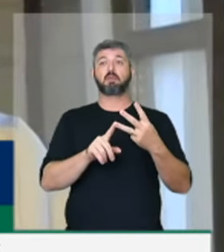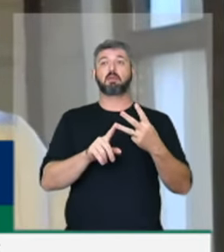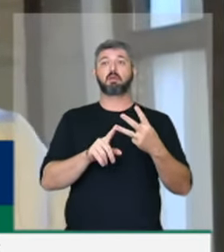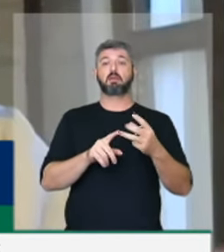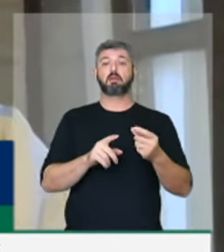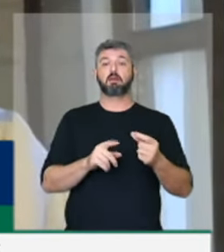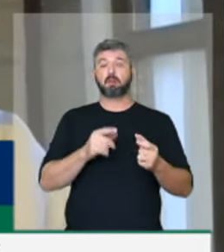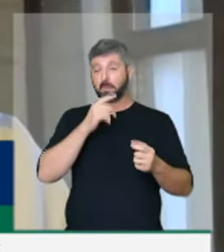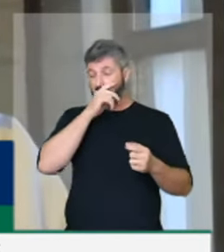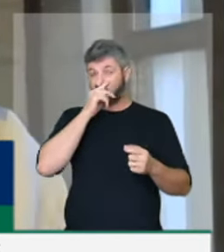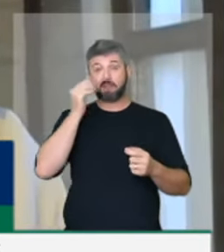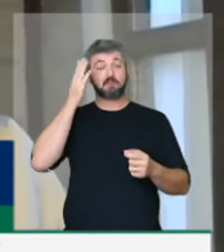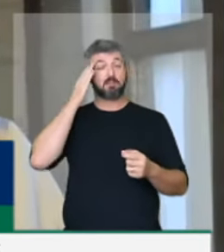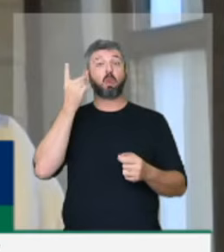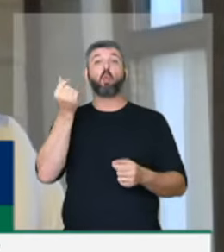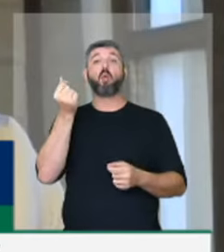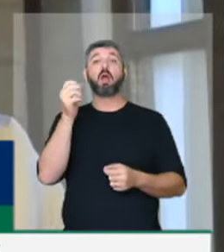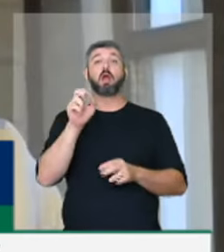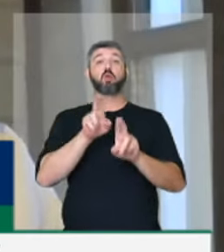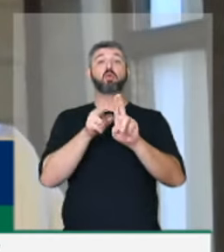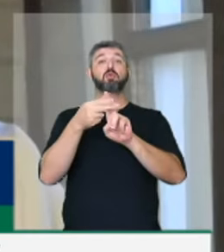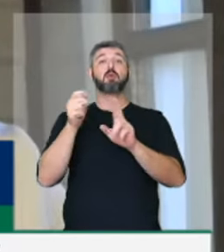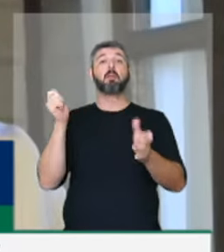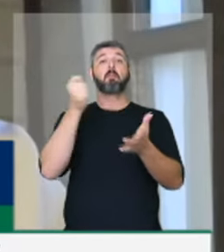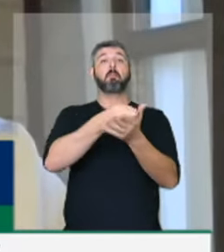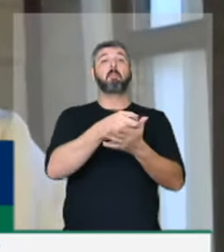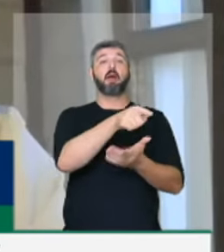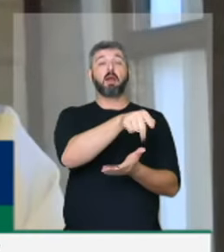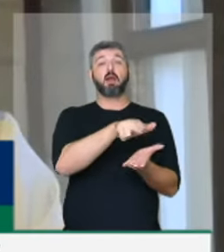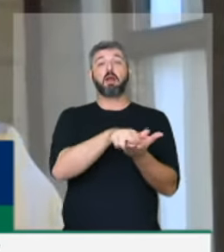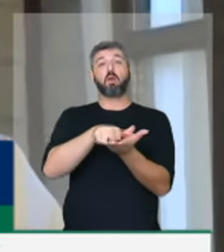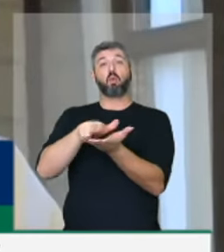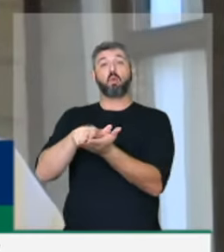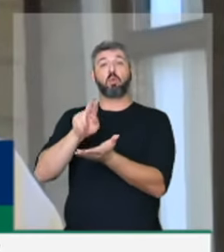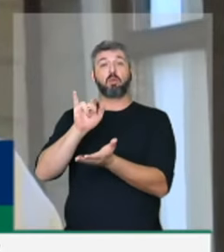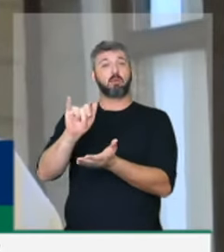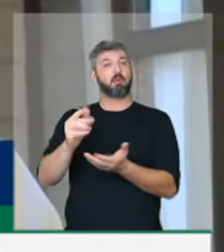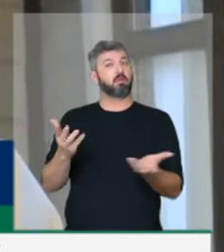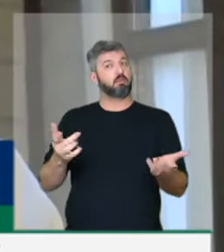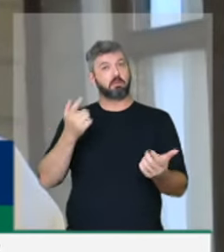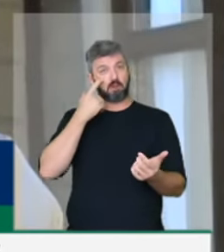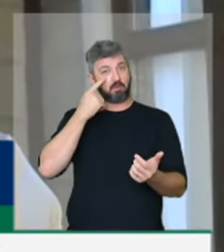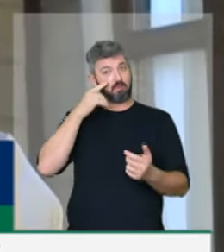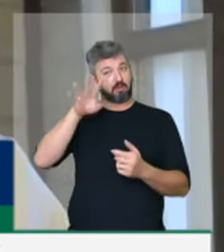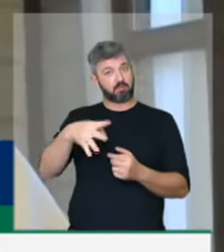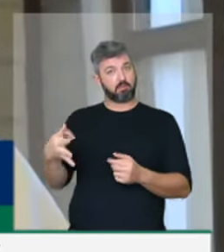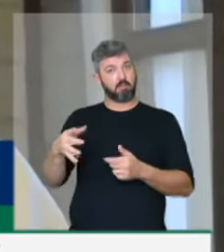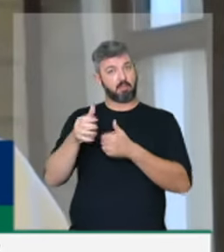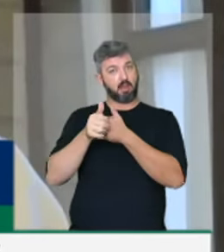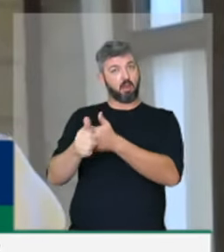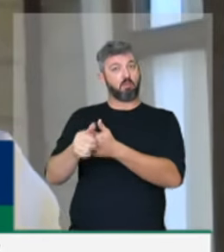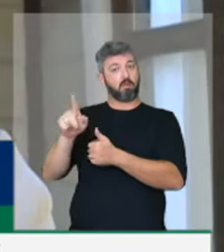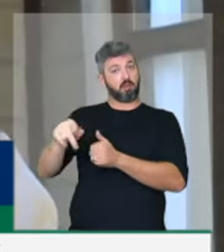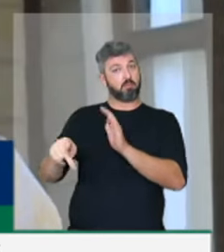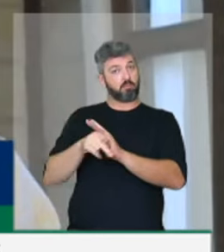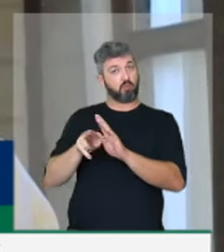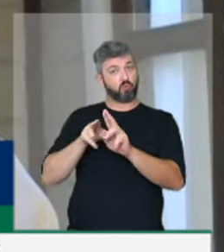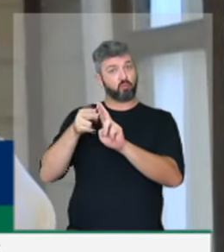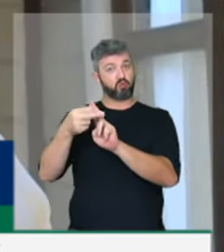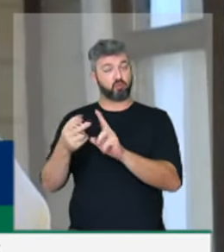QUE VOCÊ ESTÁ DE ACORDO COM A TABELA DO SUS, A GENTE QUER MAIS ESTADO, INVESTIMENTO NO SUS, INVESTIMENTO PÚBLICO PARA ENFRENTAR ESSA CRISE,